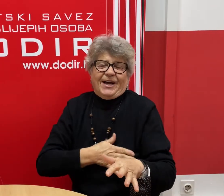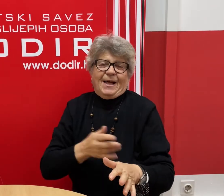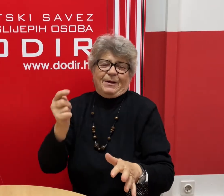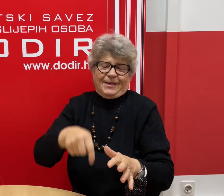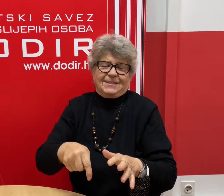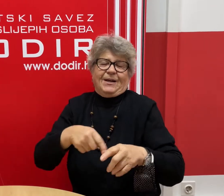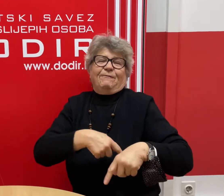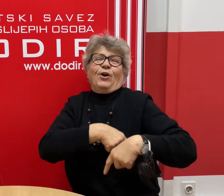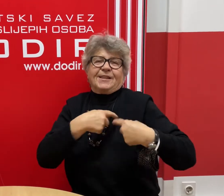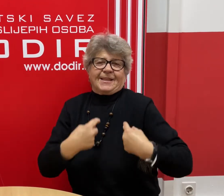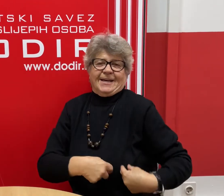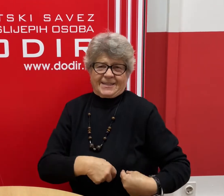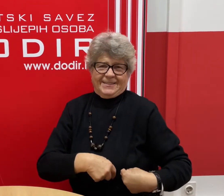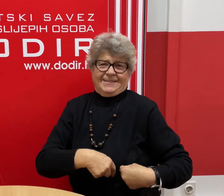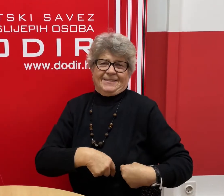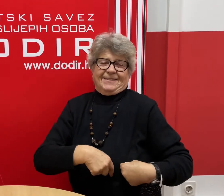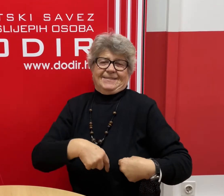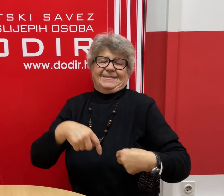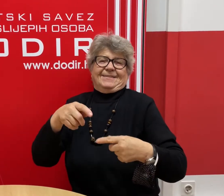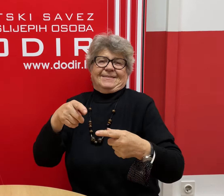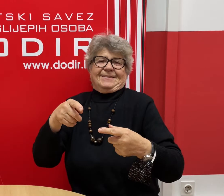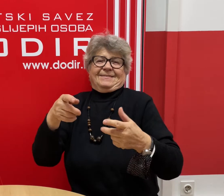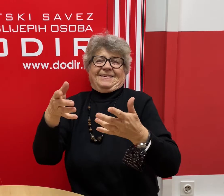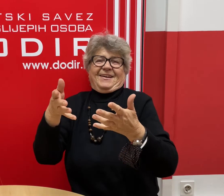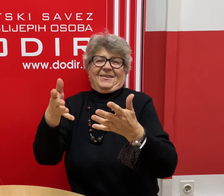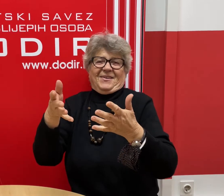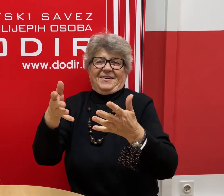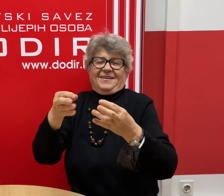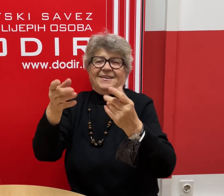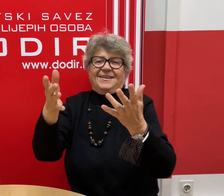vam nešto rekla o volontiranju.